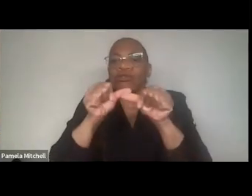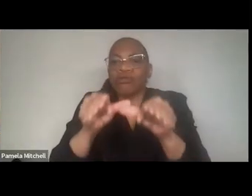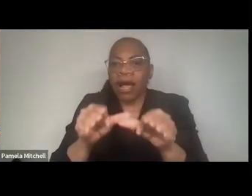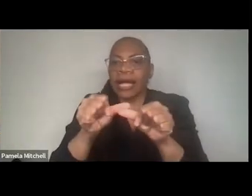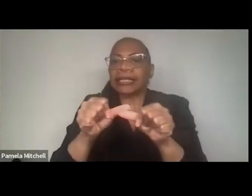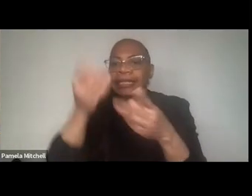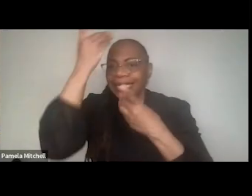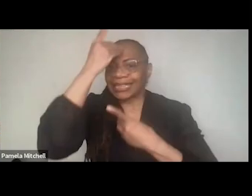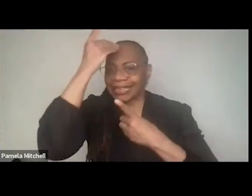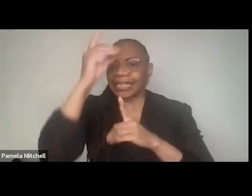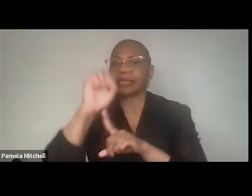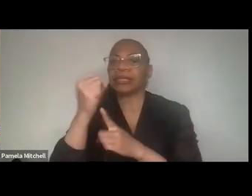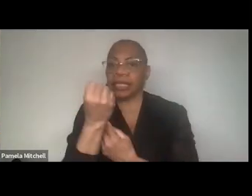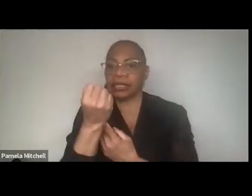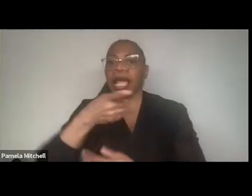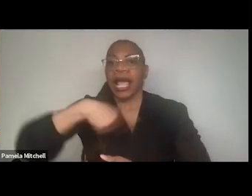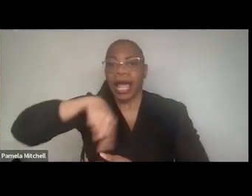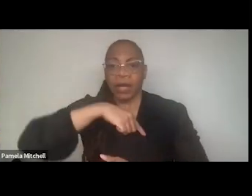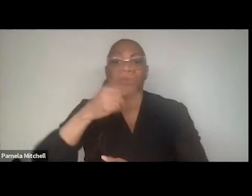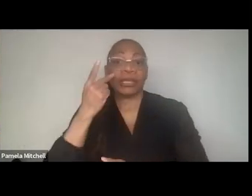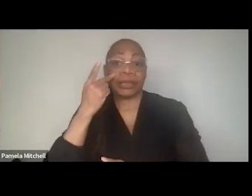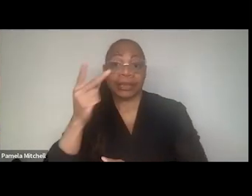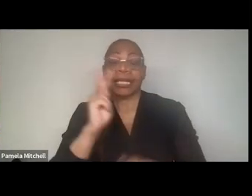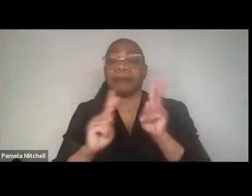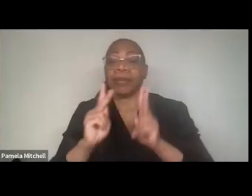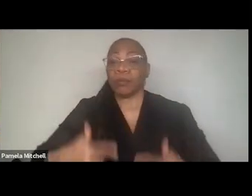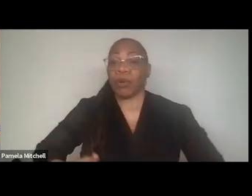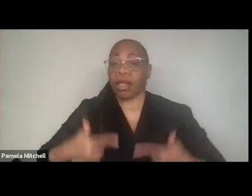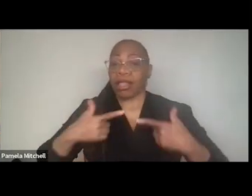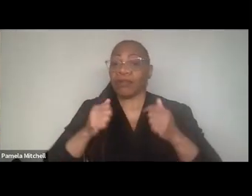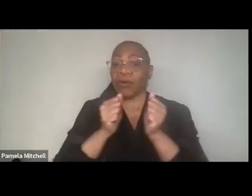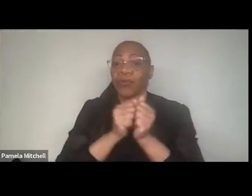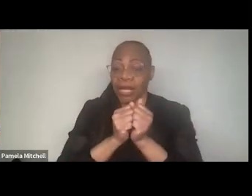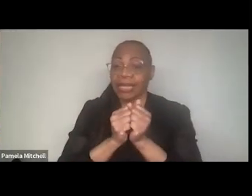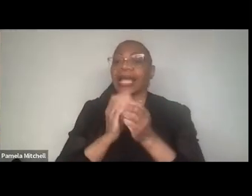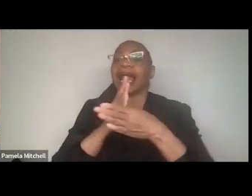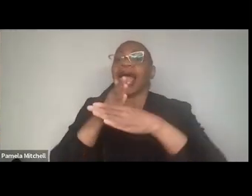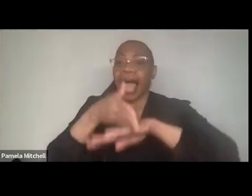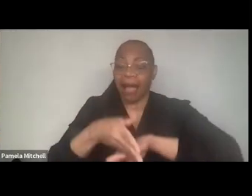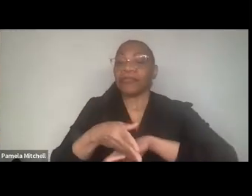Y así, vemos a personas que viven con estas condiciones mucho después del incidente de lesión cerebral.